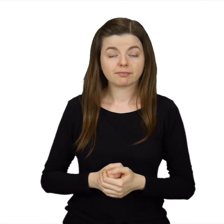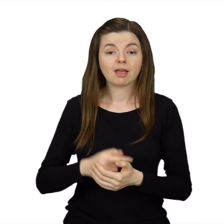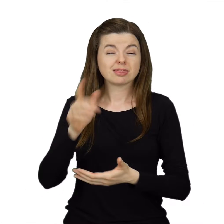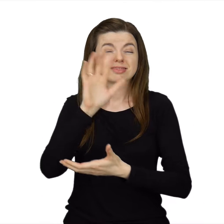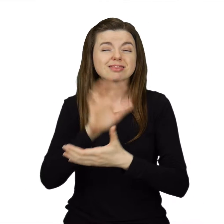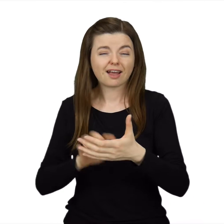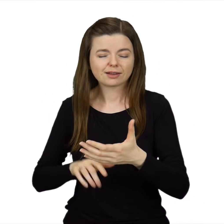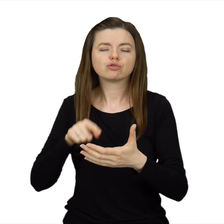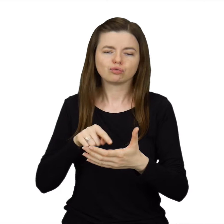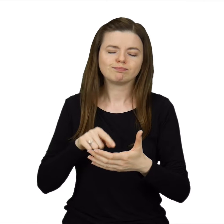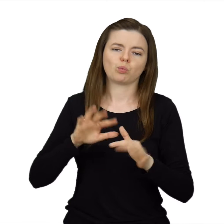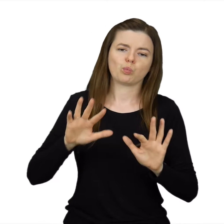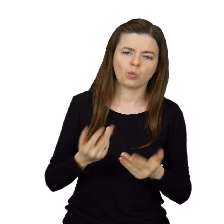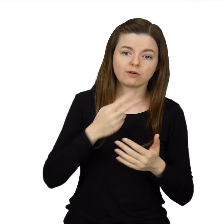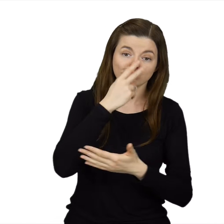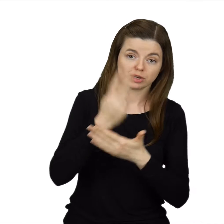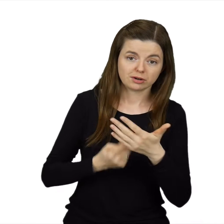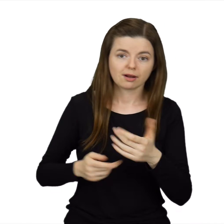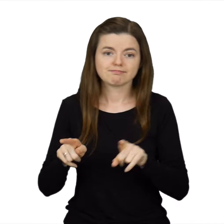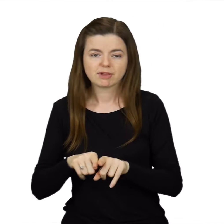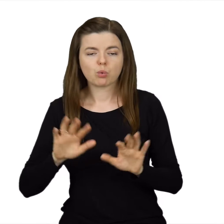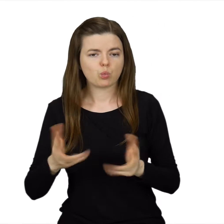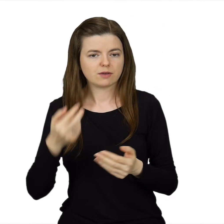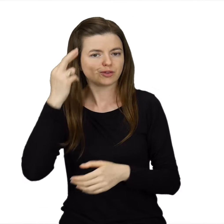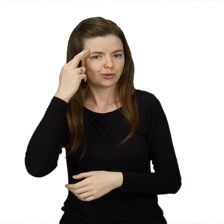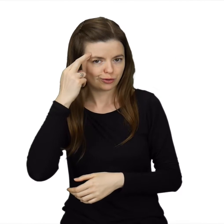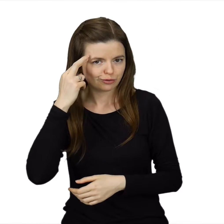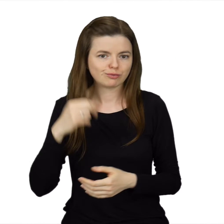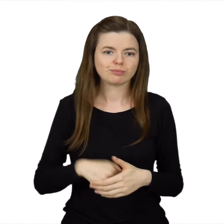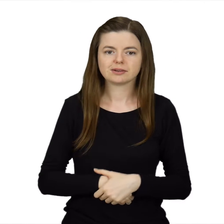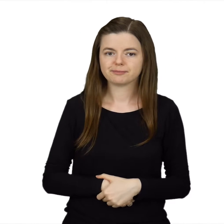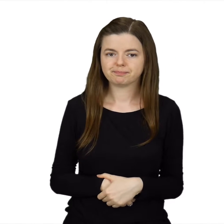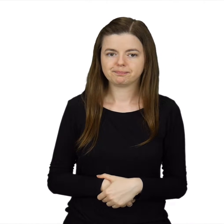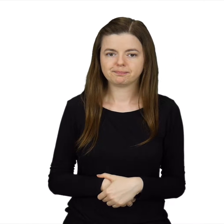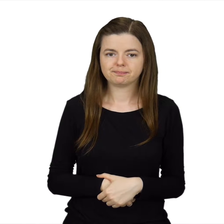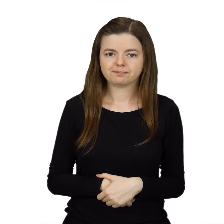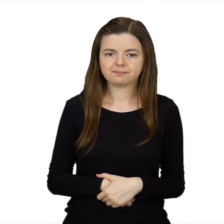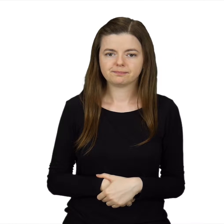Wersja w tekście łatwym do czytania i zrozumienia.